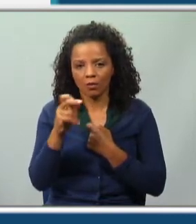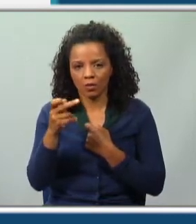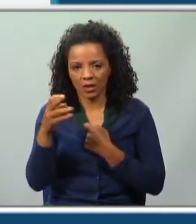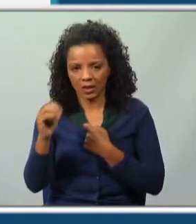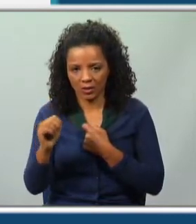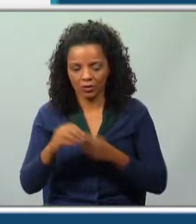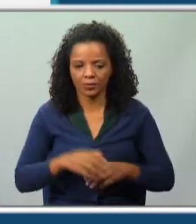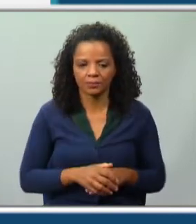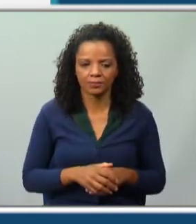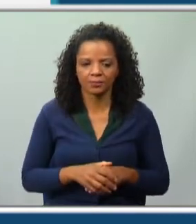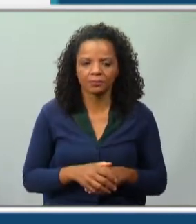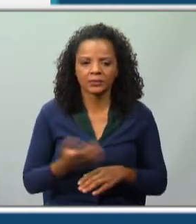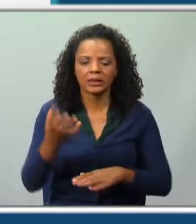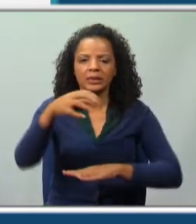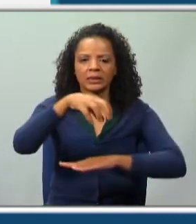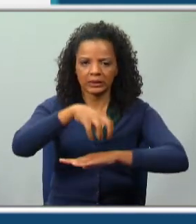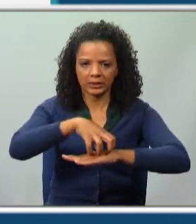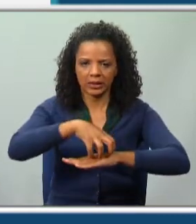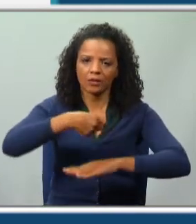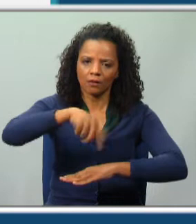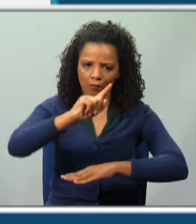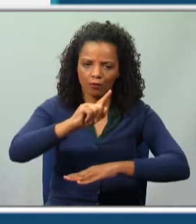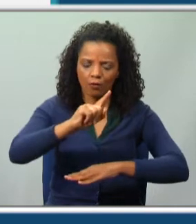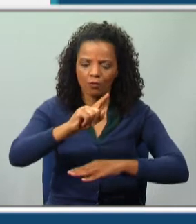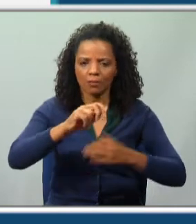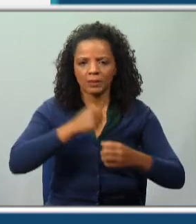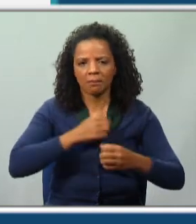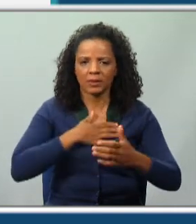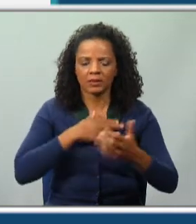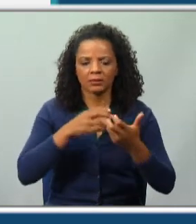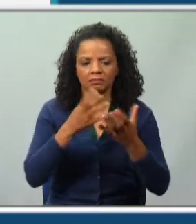eu vou a sede da empresa resolver um assunto 我要去公司總部解決一個主題